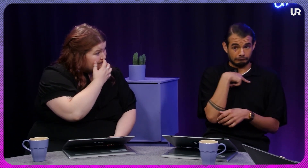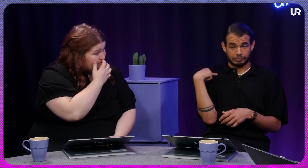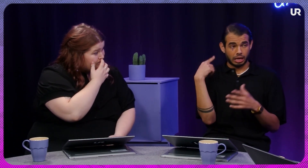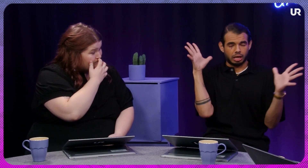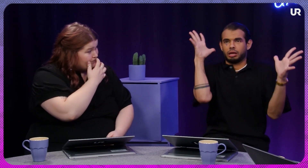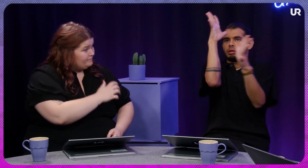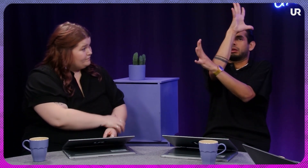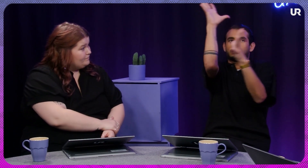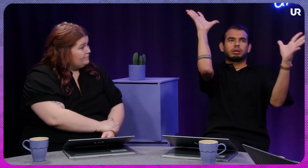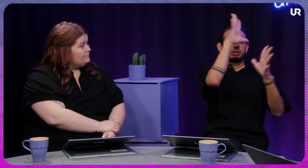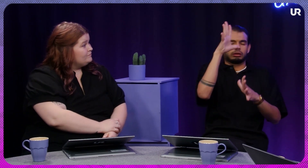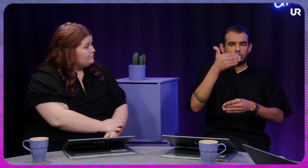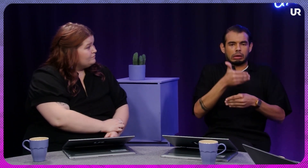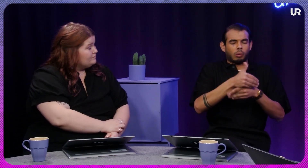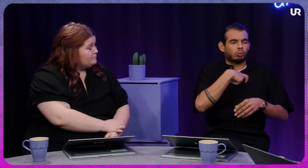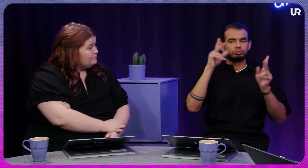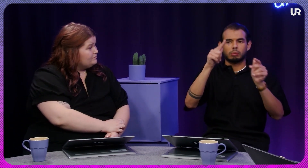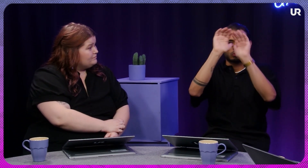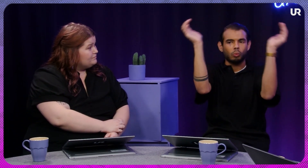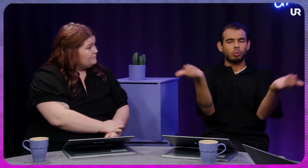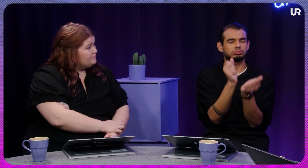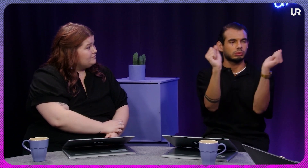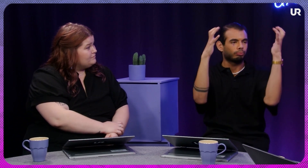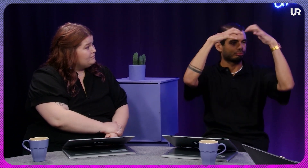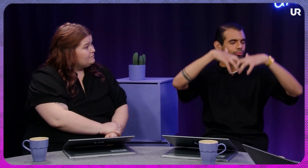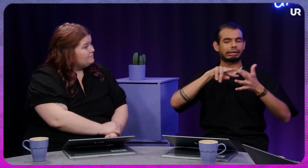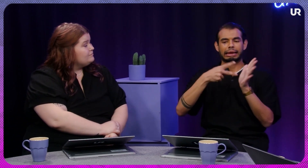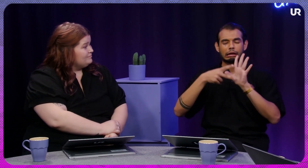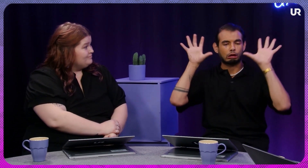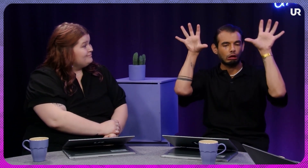Alla tappar greppet och börjar preppa för jordens undergång.